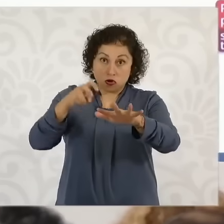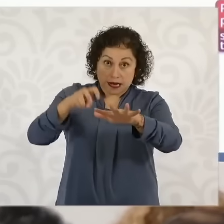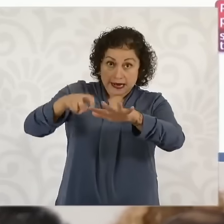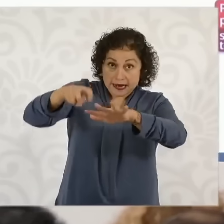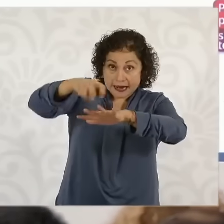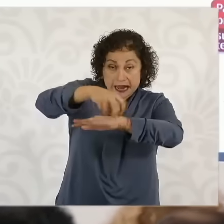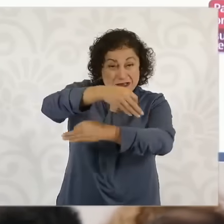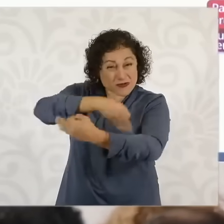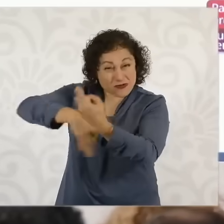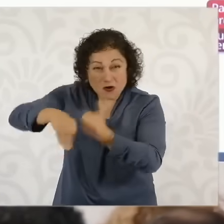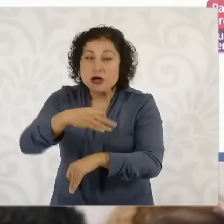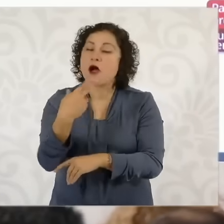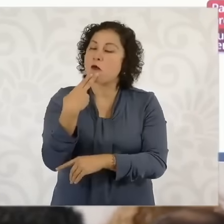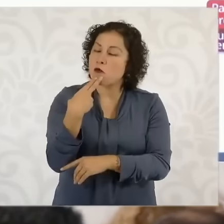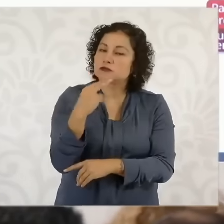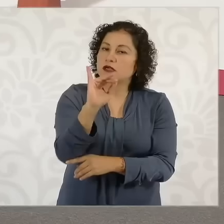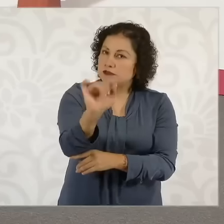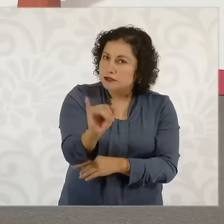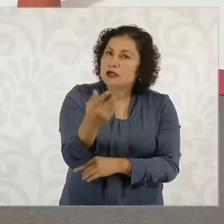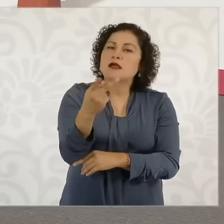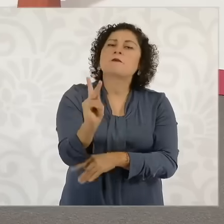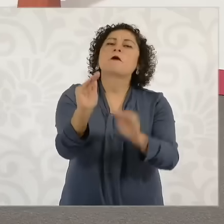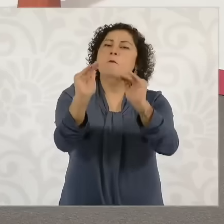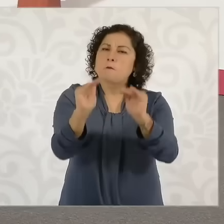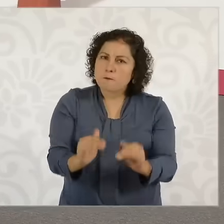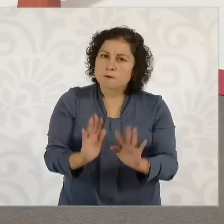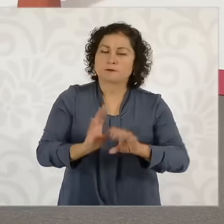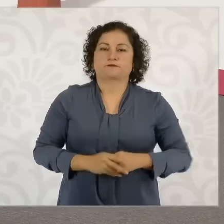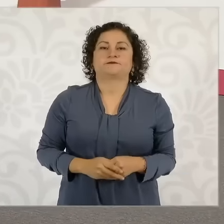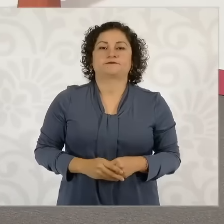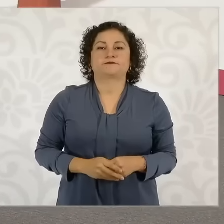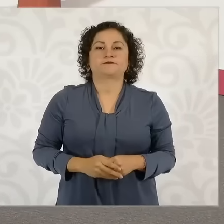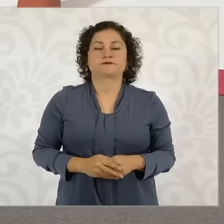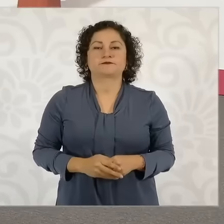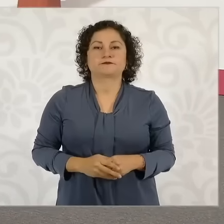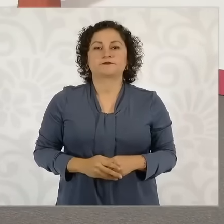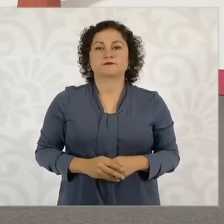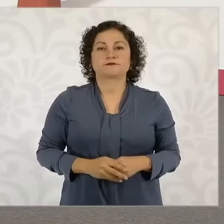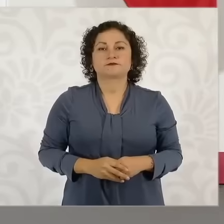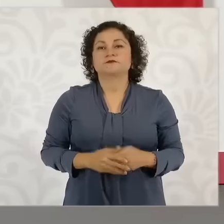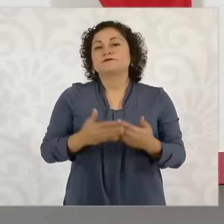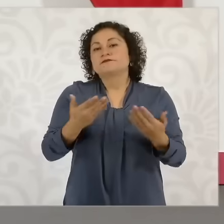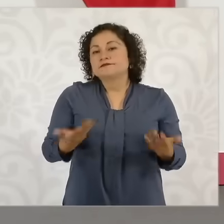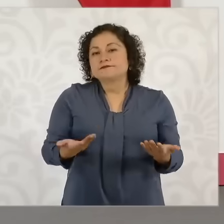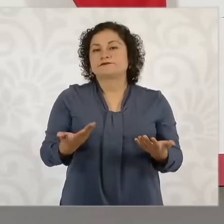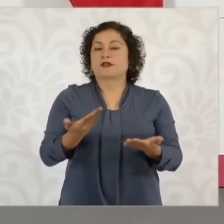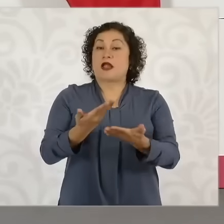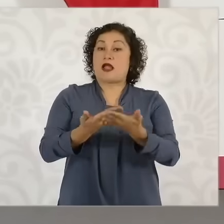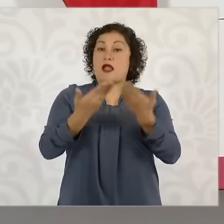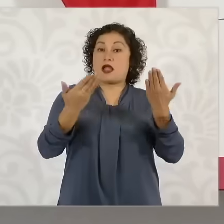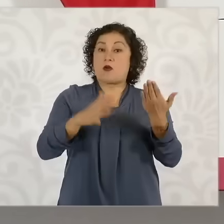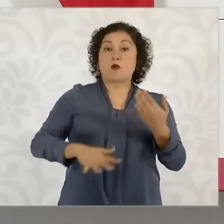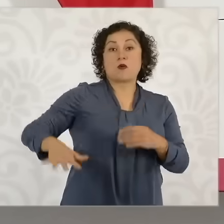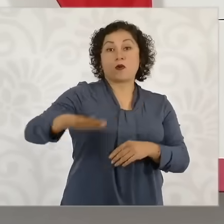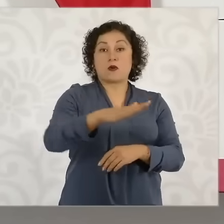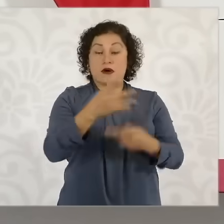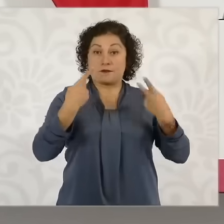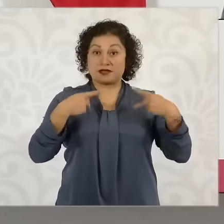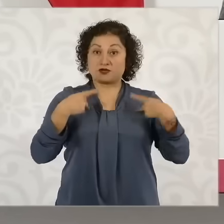menor medida. en la eh cuál es el resultado de las encuestas de satisfacción. Esto es muy importante